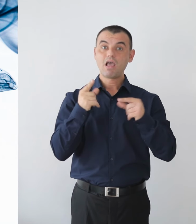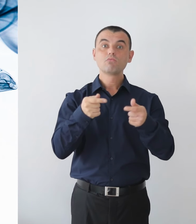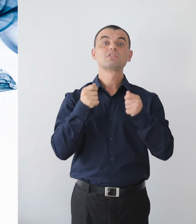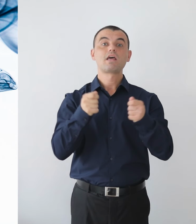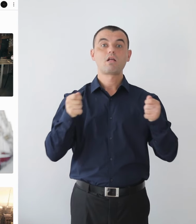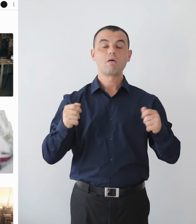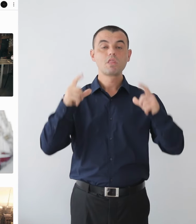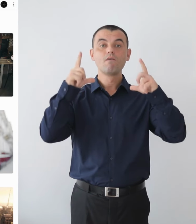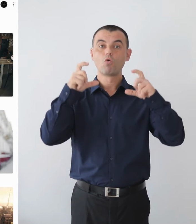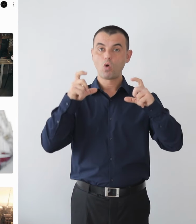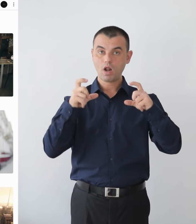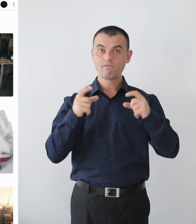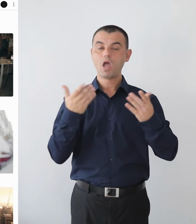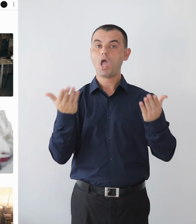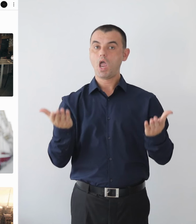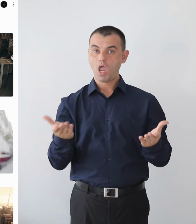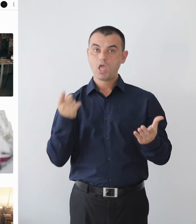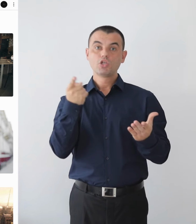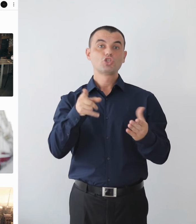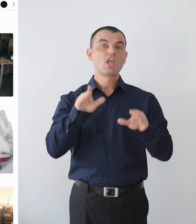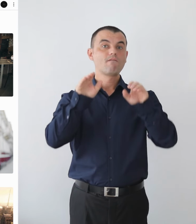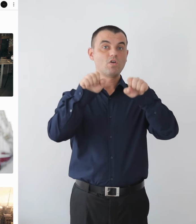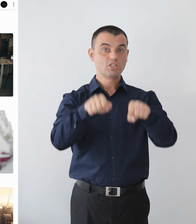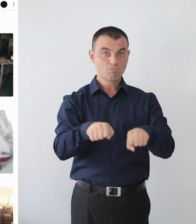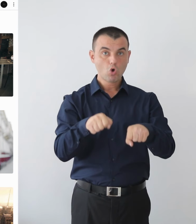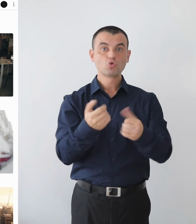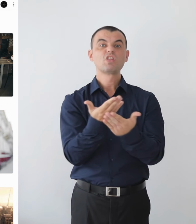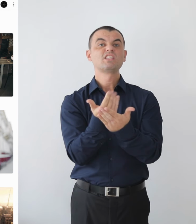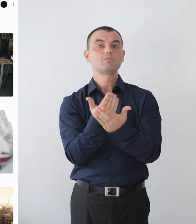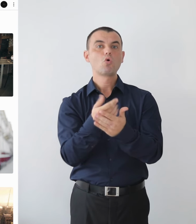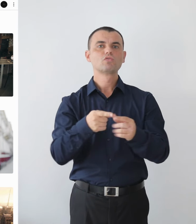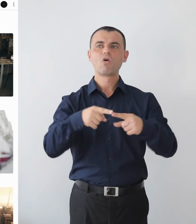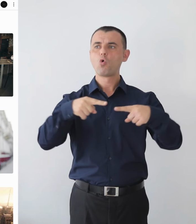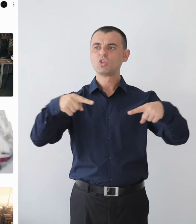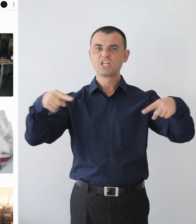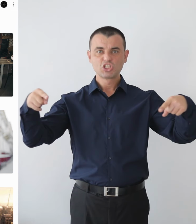Особеност на рекламната стокова фотография е възможността да се използва